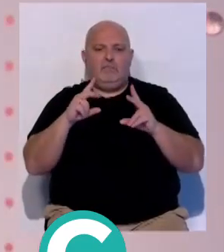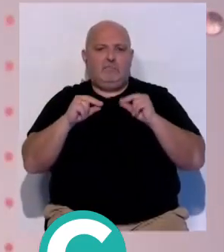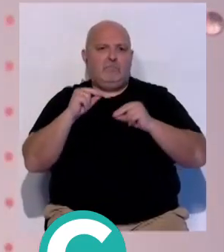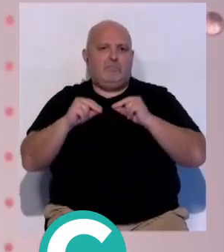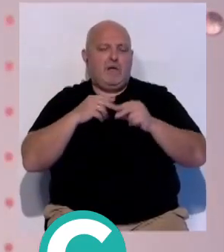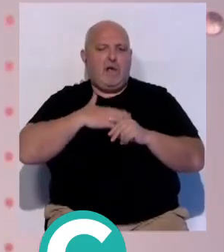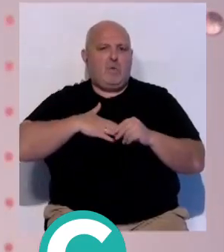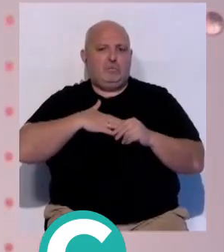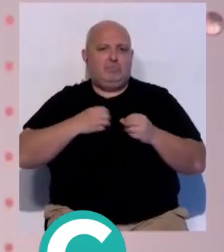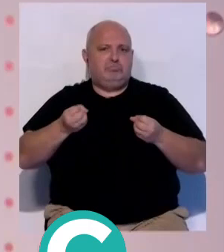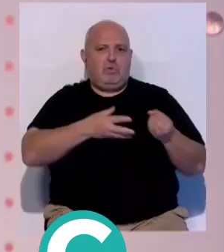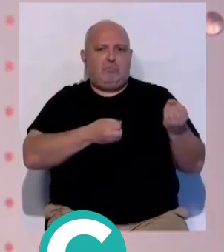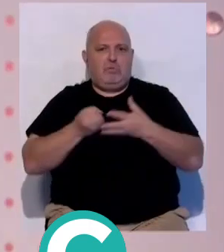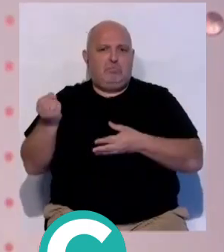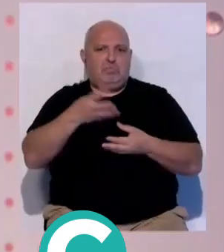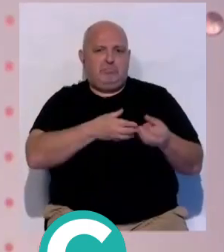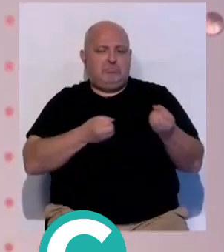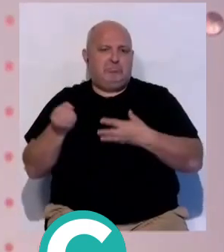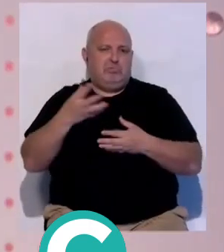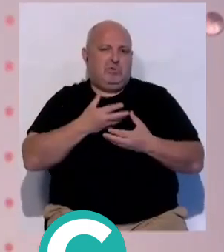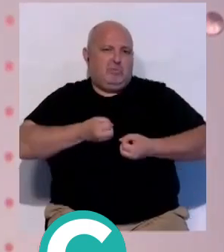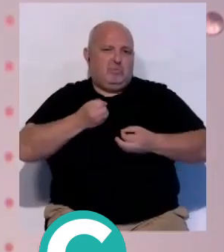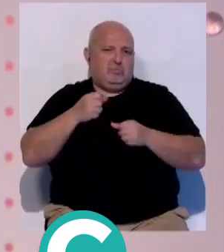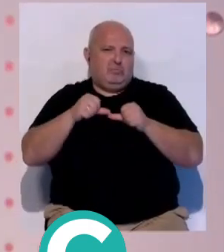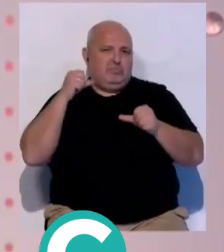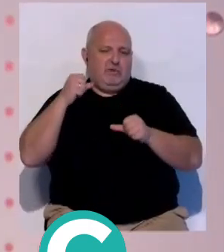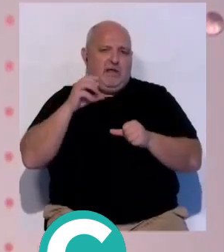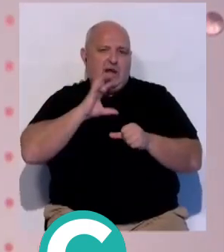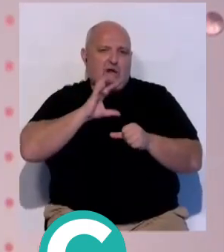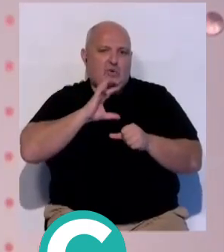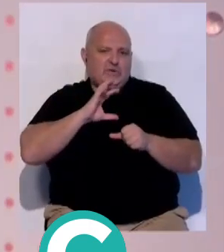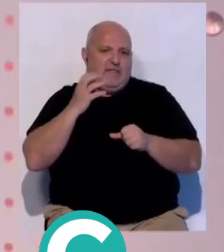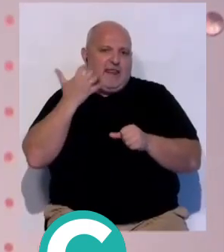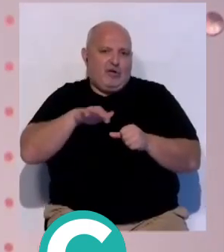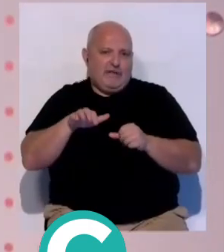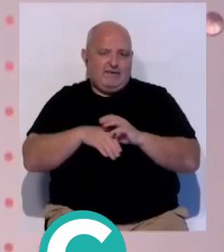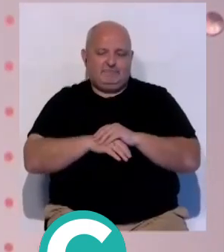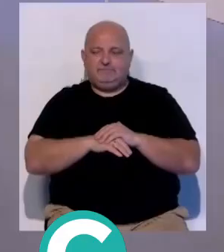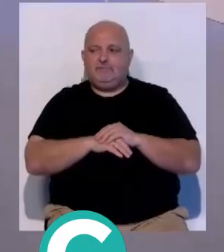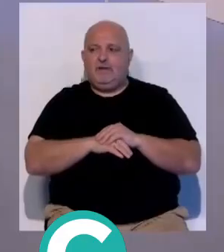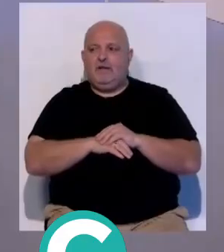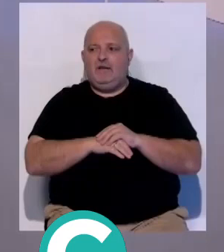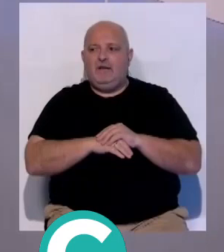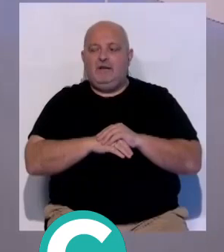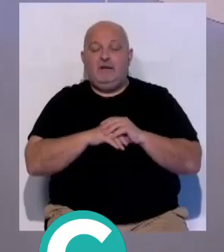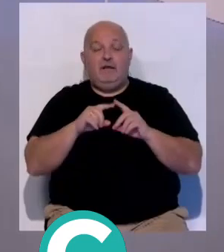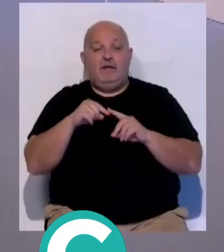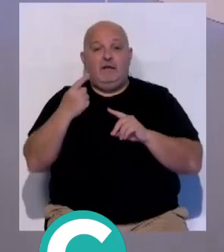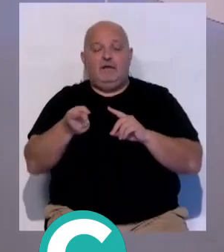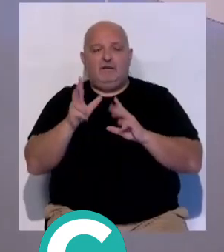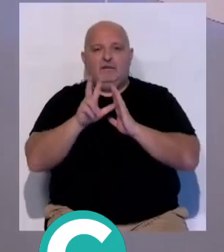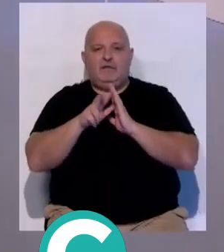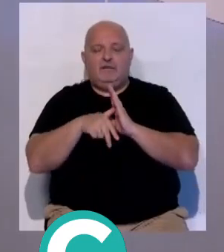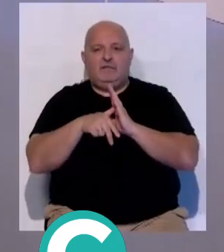se han soltado a la hora de contar numerosas numerosas anécdotas Así es pero después llegaba la